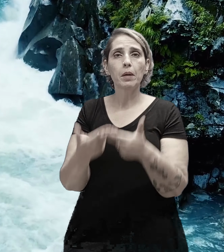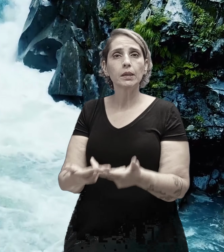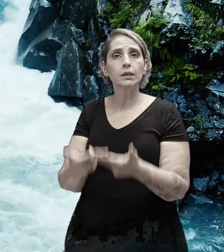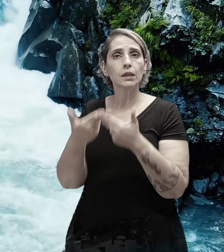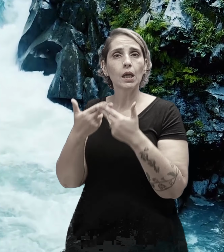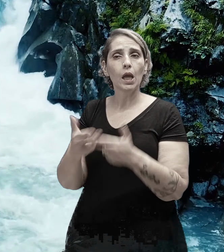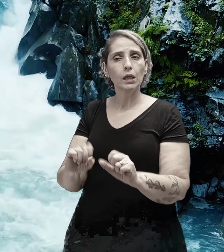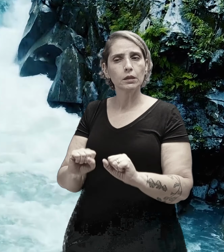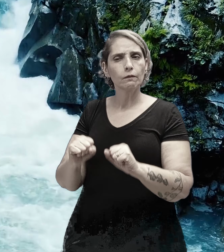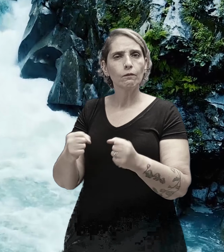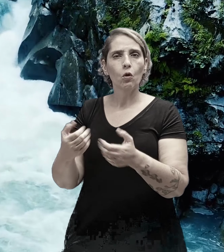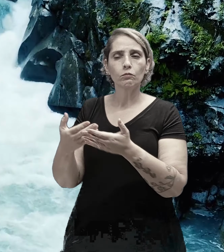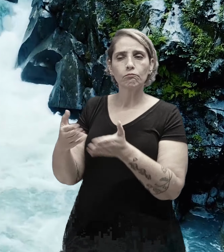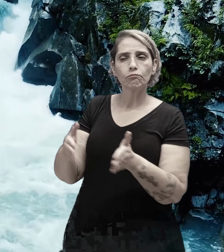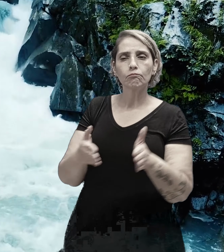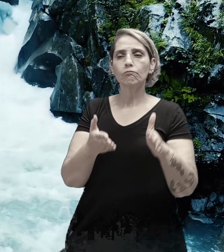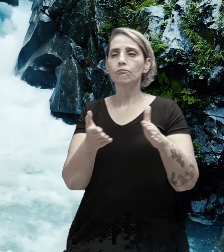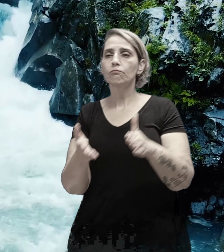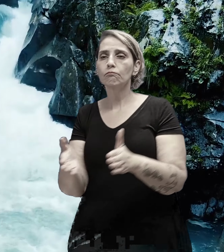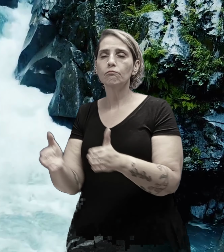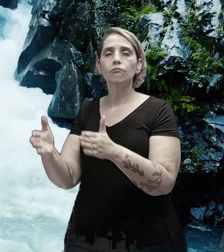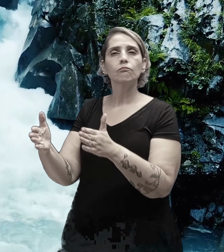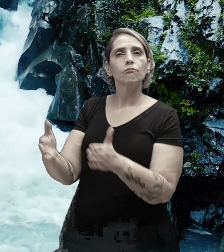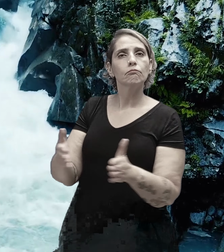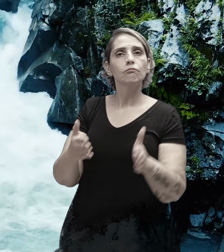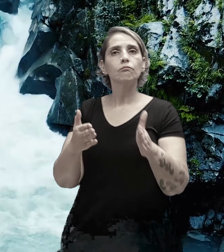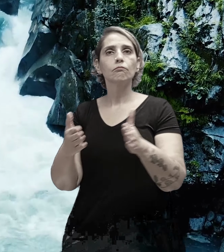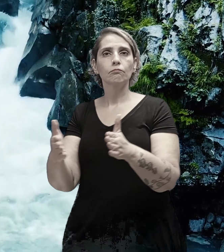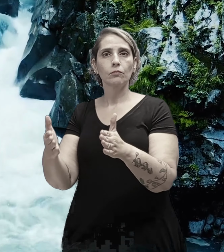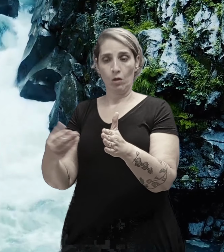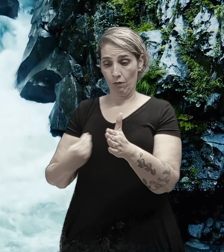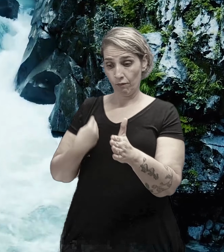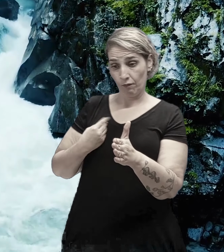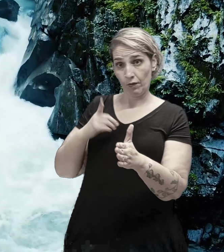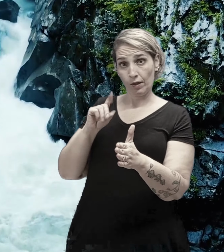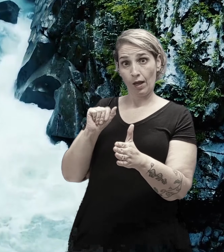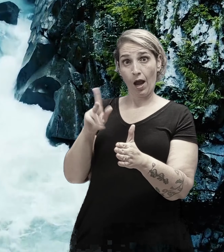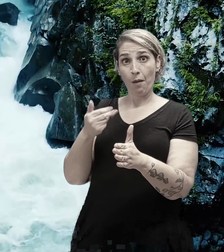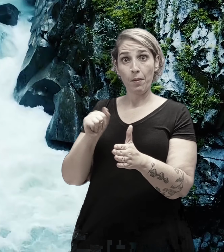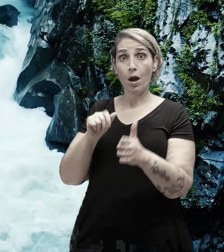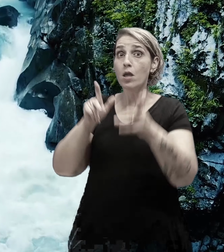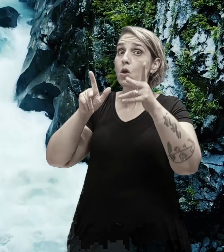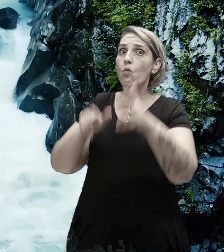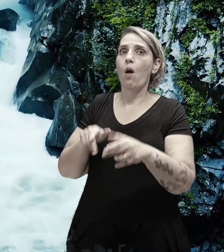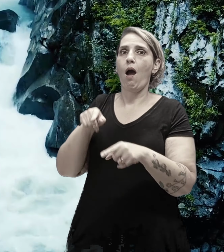e determinação. Assim é viver em Dharma.